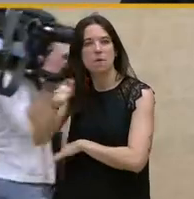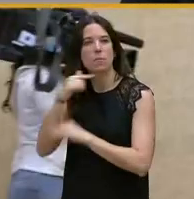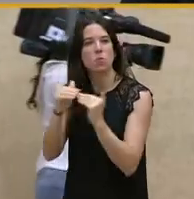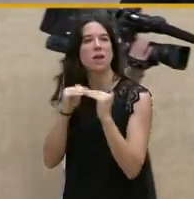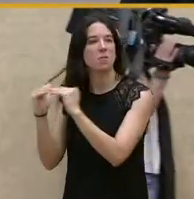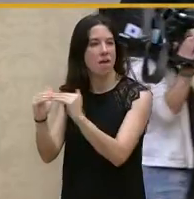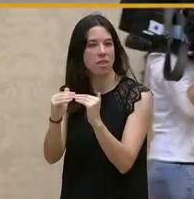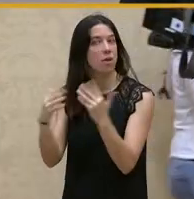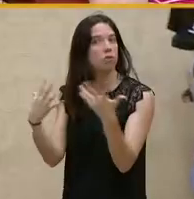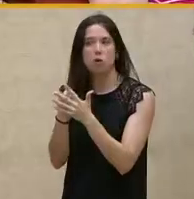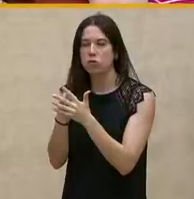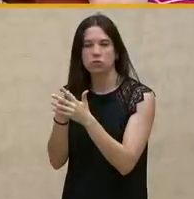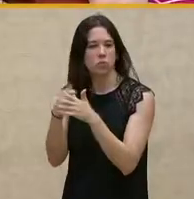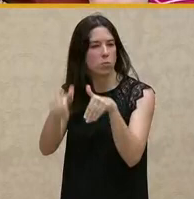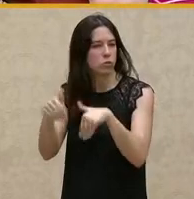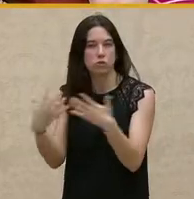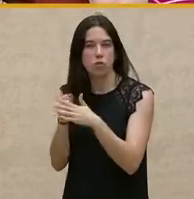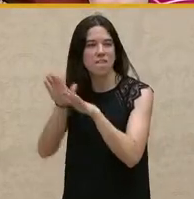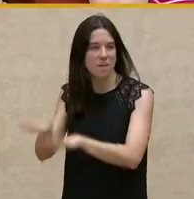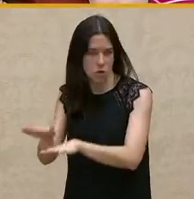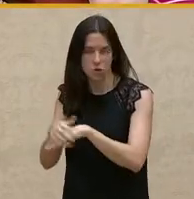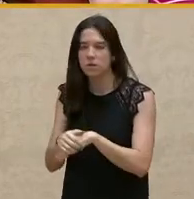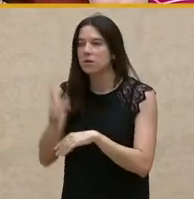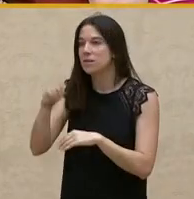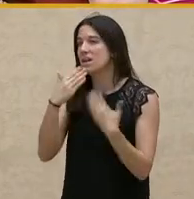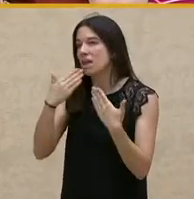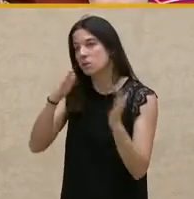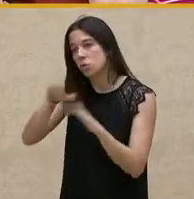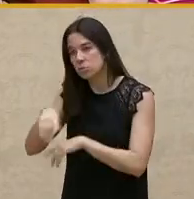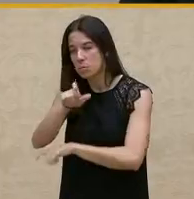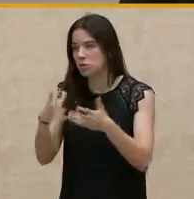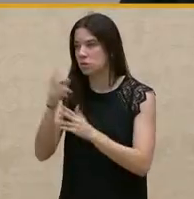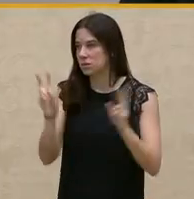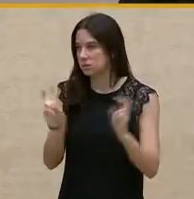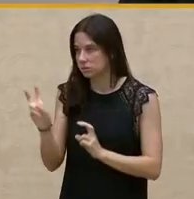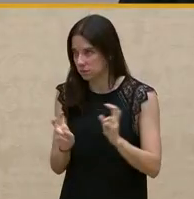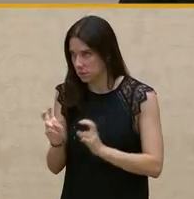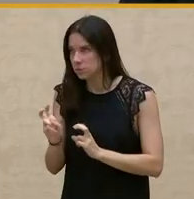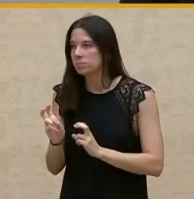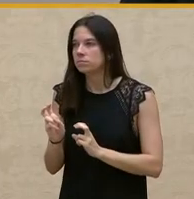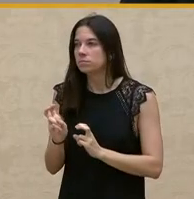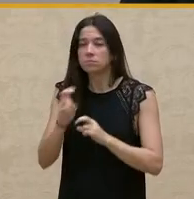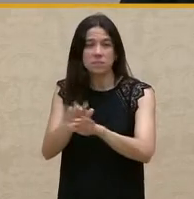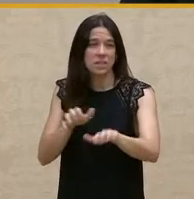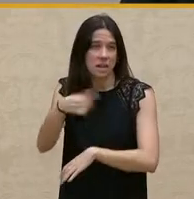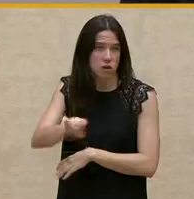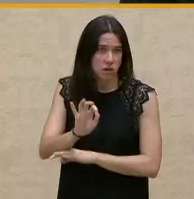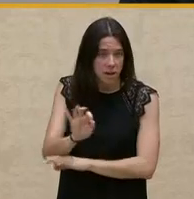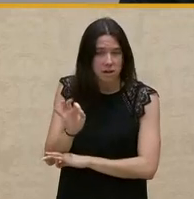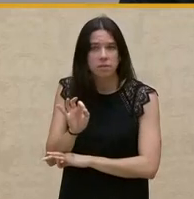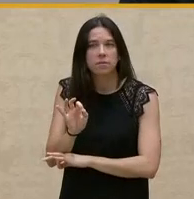a favor. Gracias también a todas las personas asistentes. Muchos de ellos, asistentes,